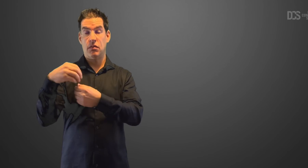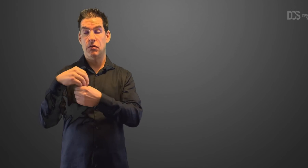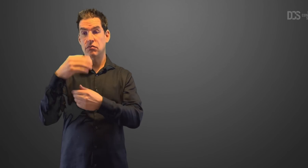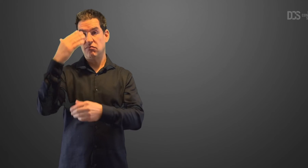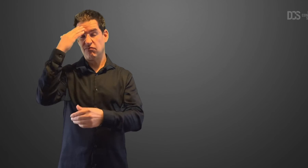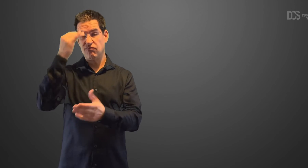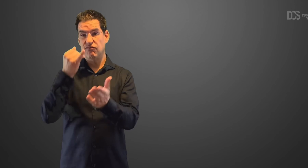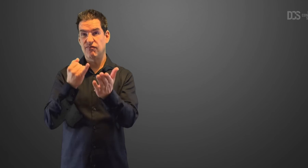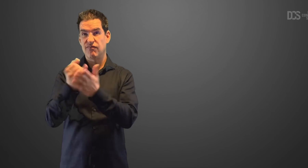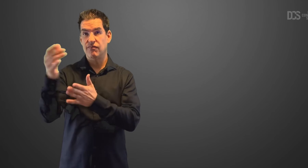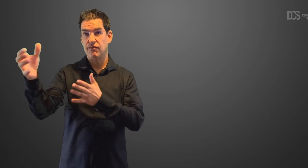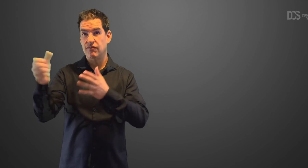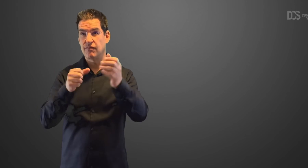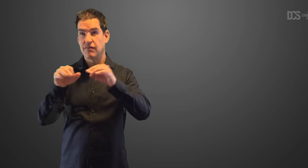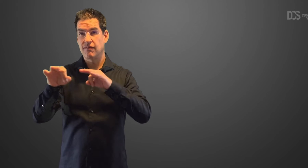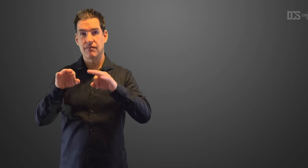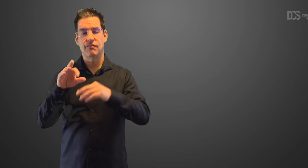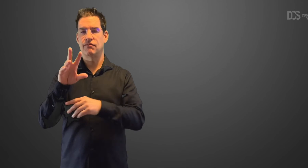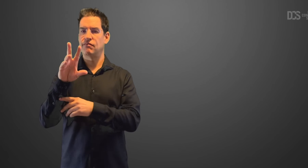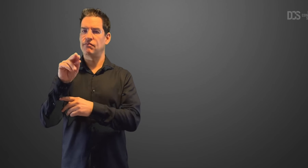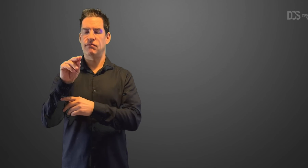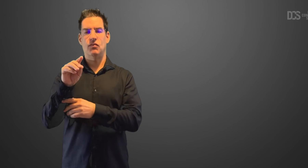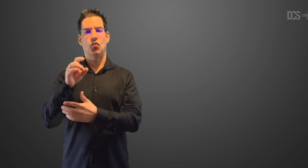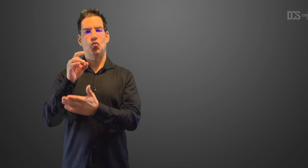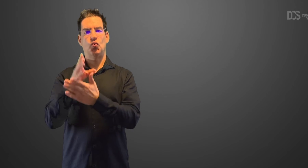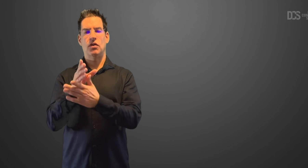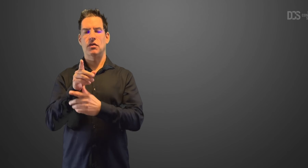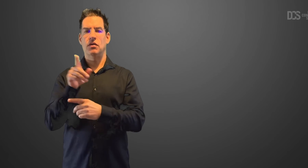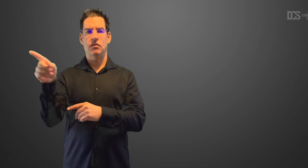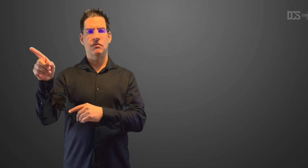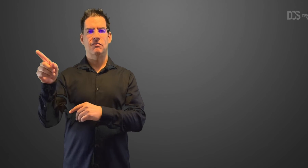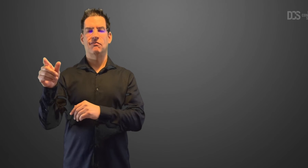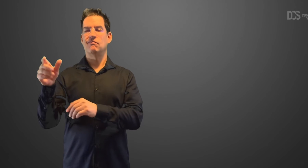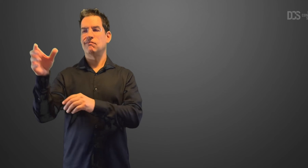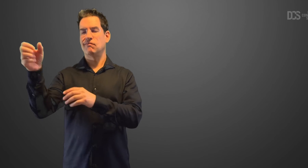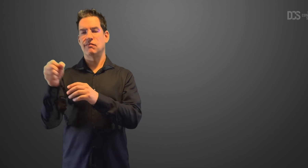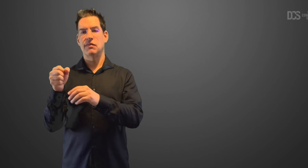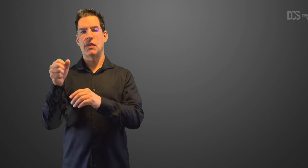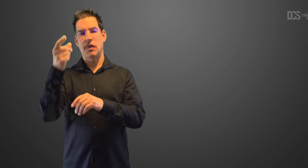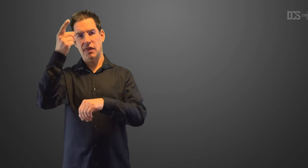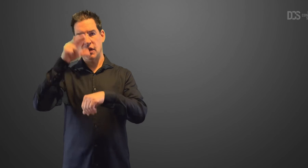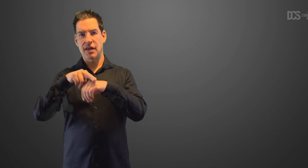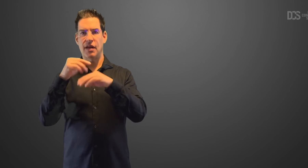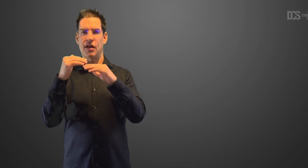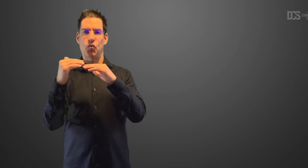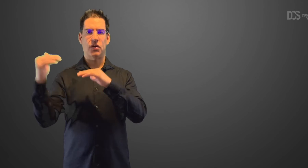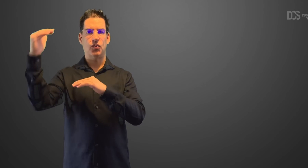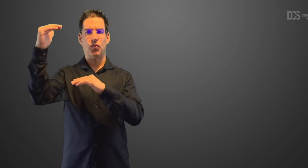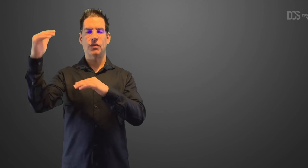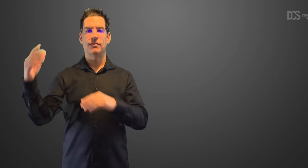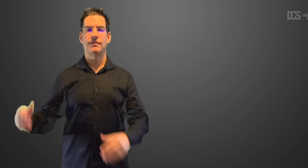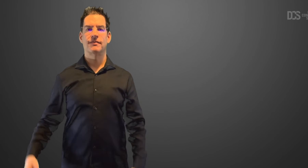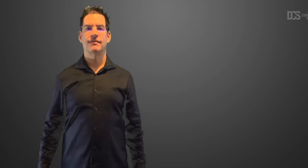de todos los puestos que no sean el de Director Ejecutivo.